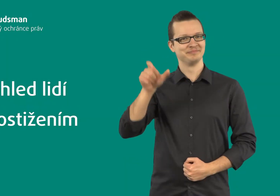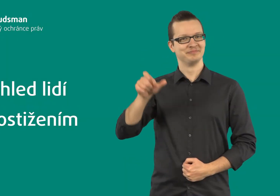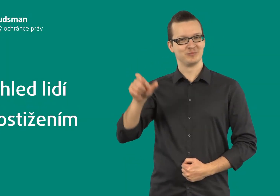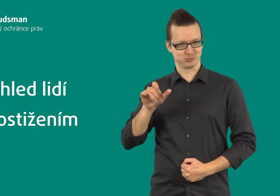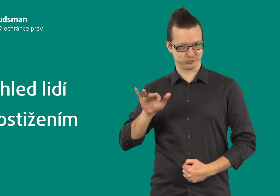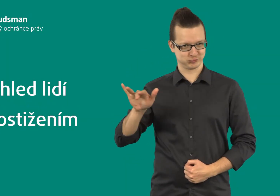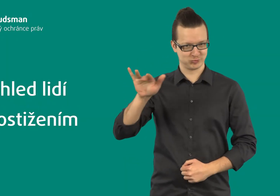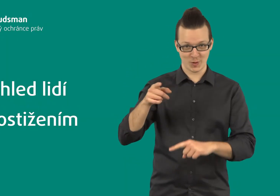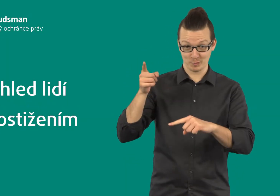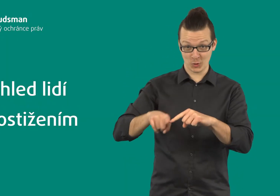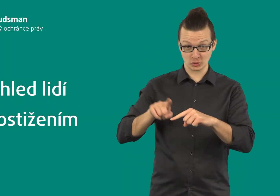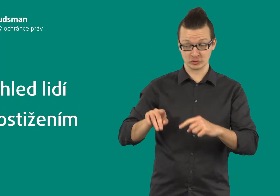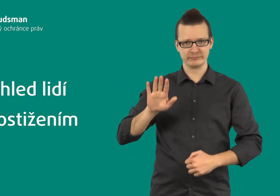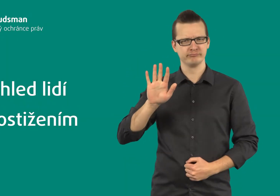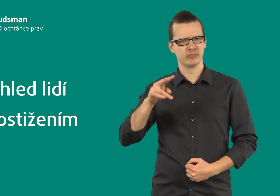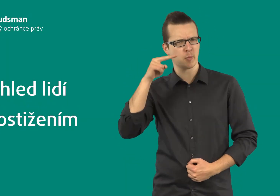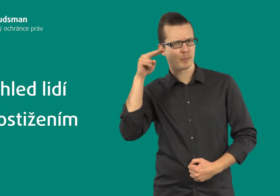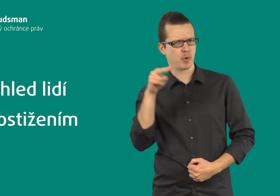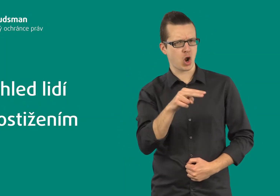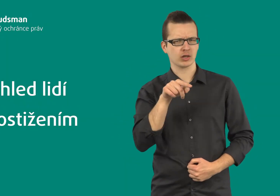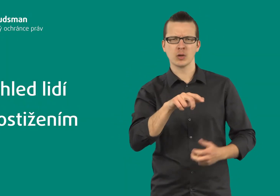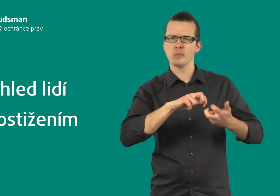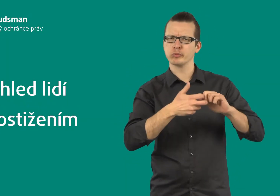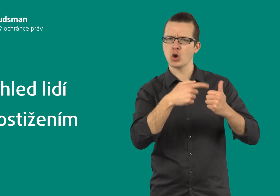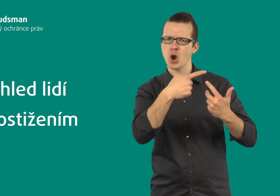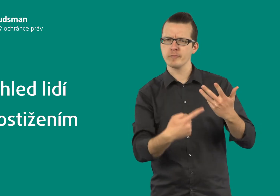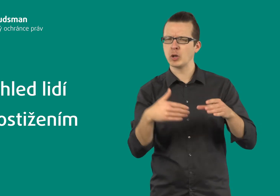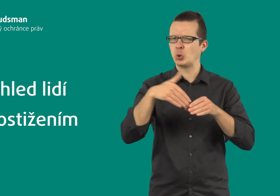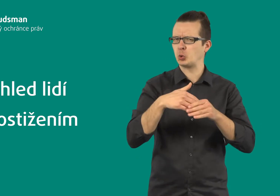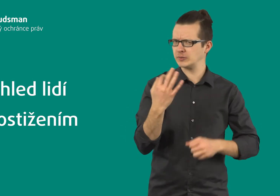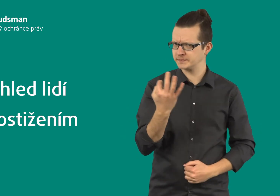Lidé s postižením a jejich pohledy při zaměstnávání ve veřejní správě.